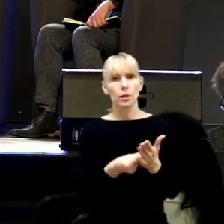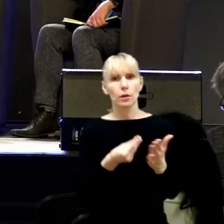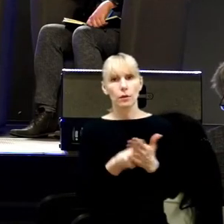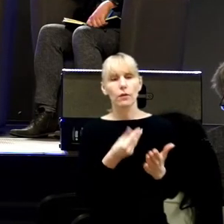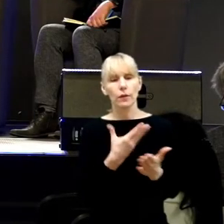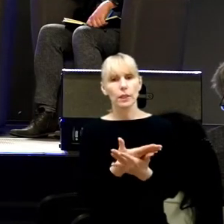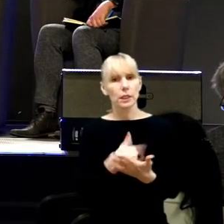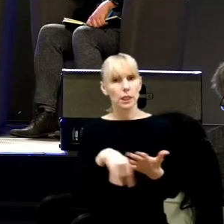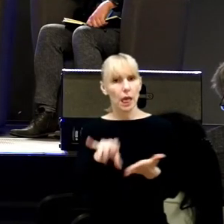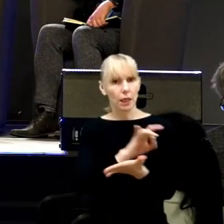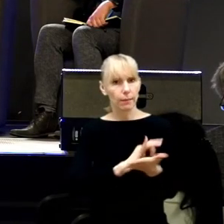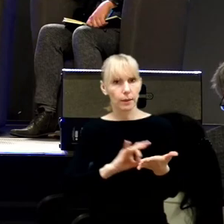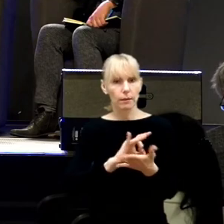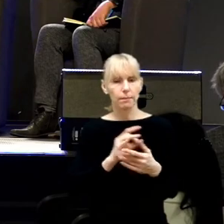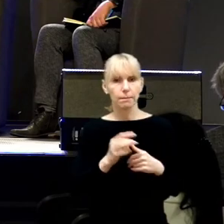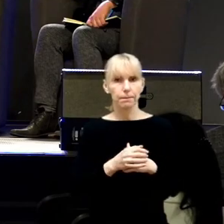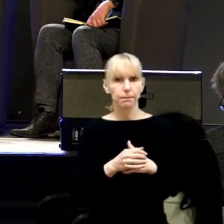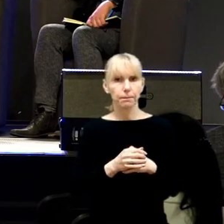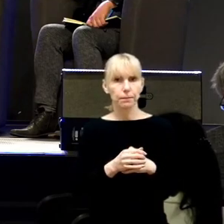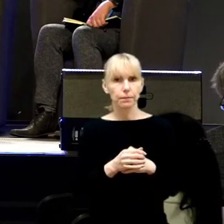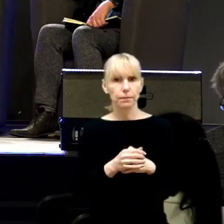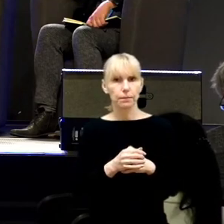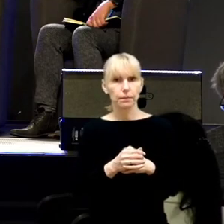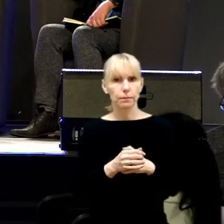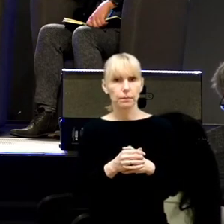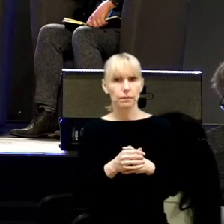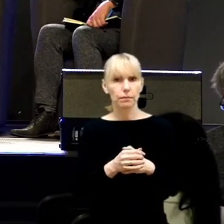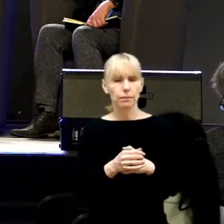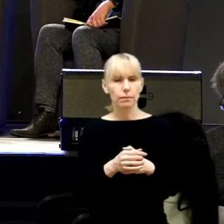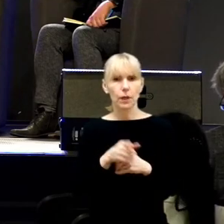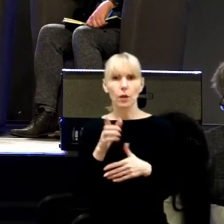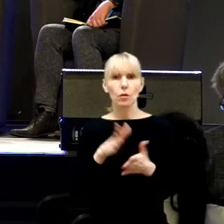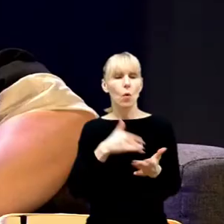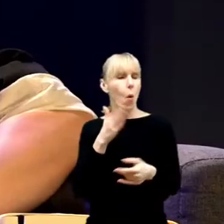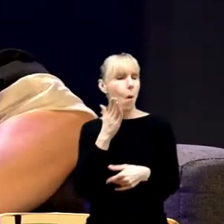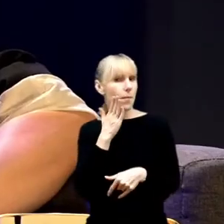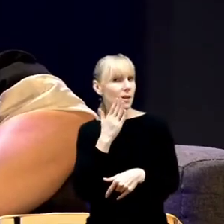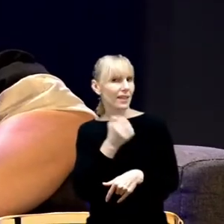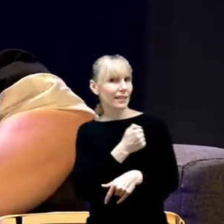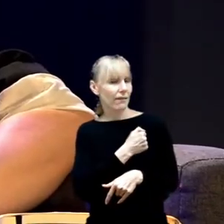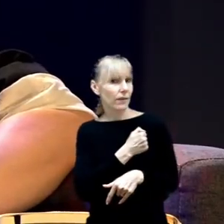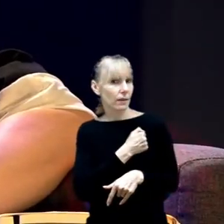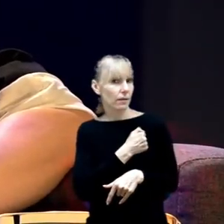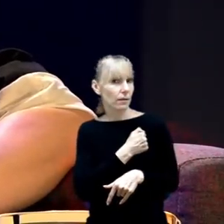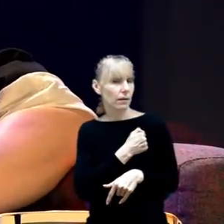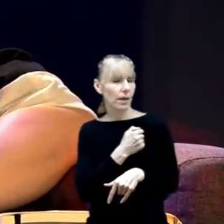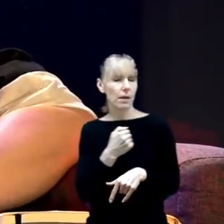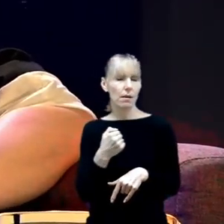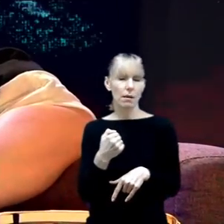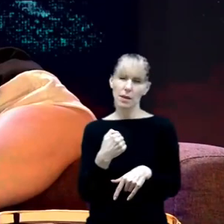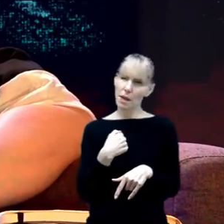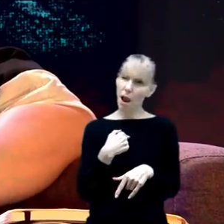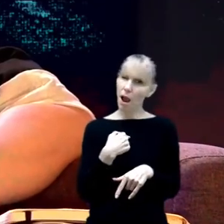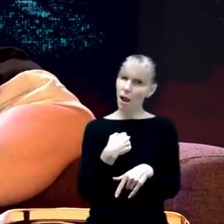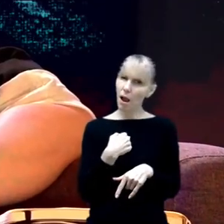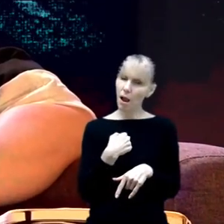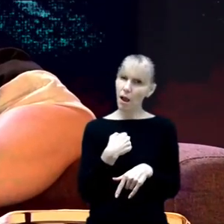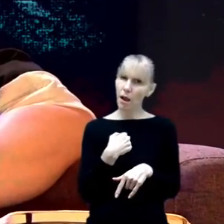Jak mówimy o tych mieszkaniach na wynajem, to ja z jakąś wielką rozpaczą obserwowałam